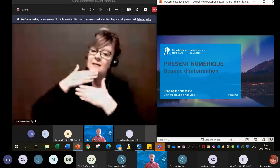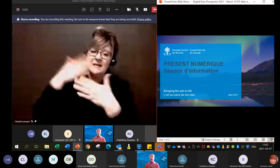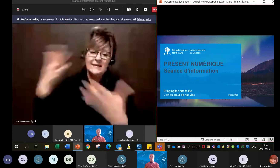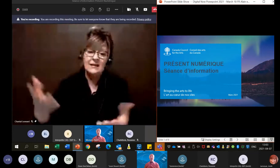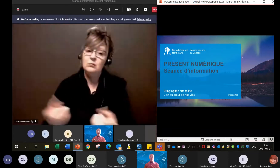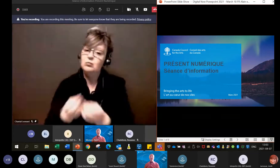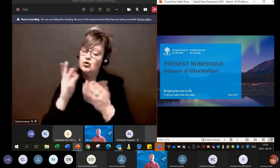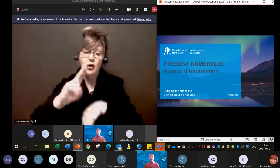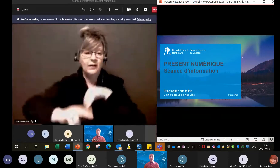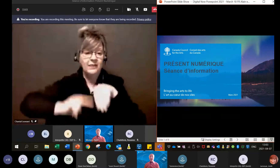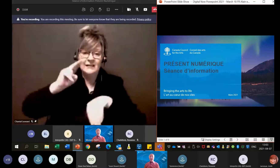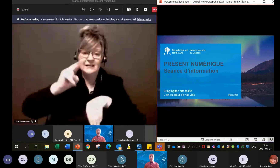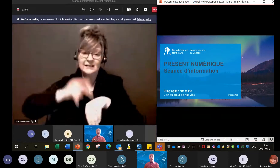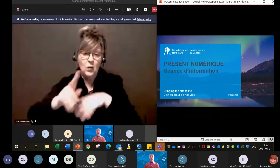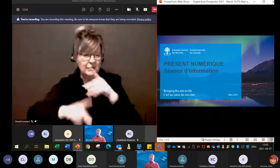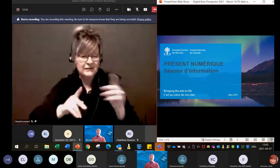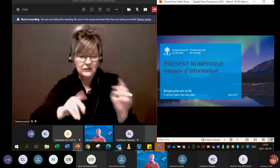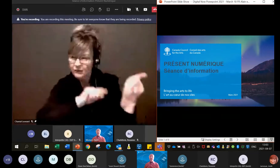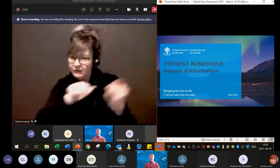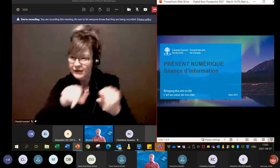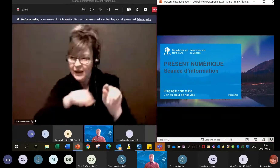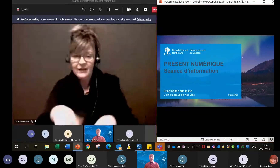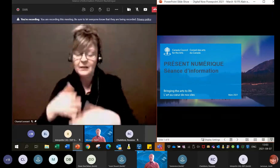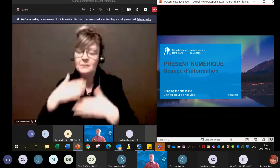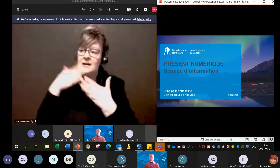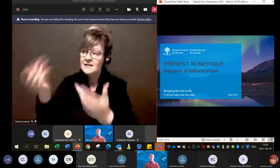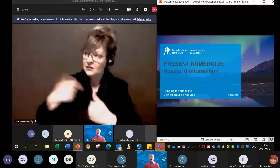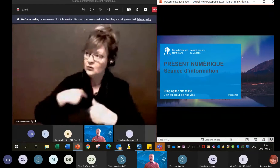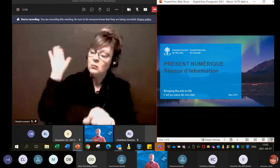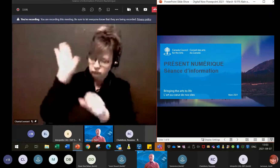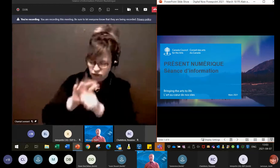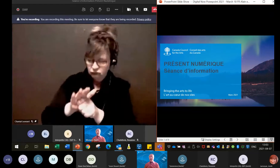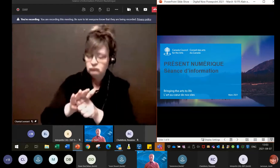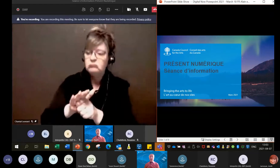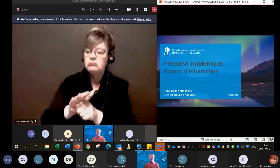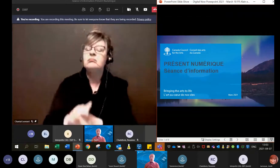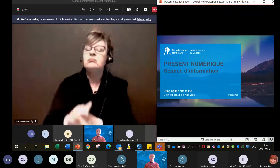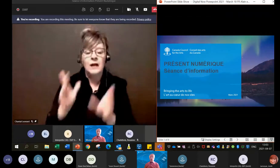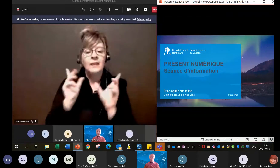territoire et nous nous engageons à défendre et à